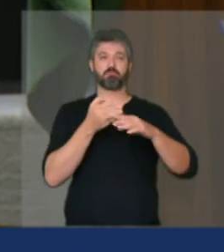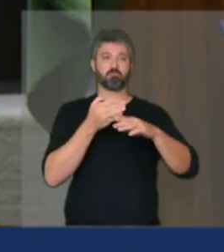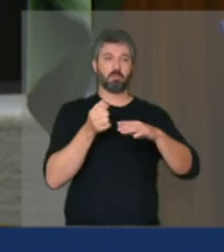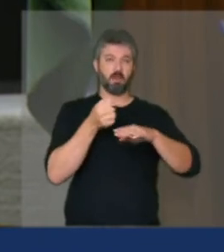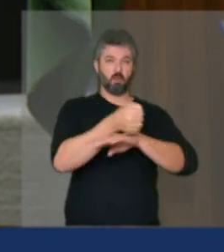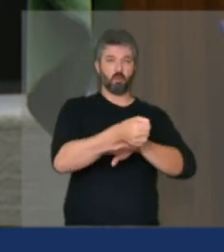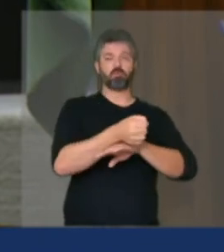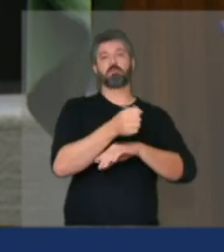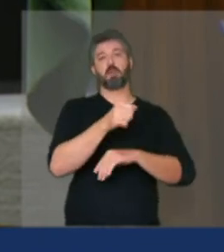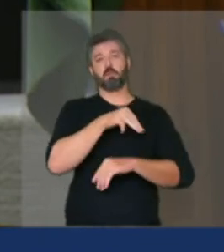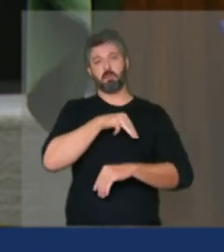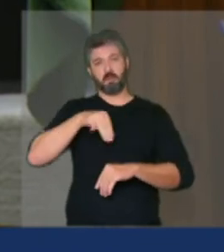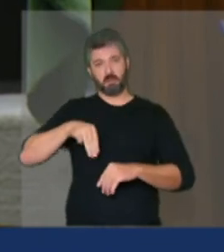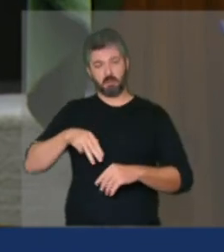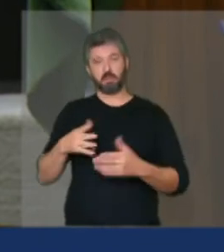MINISTRO E... E ENCAMINHA, DE